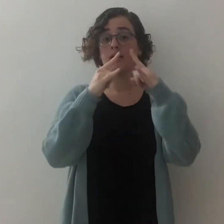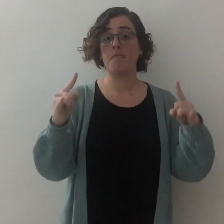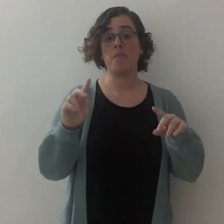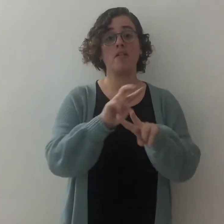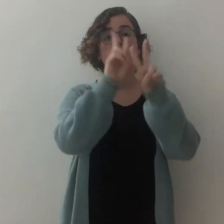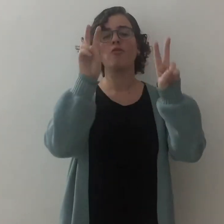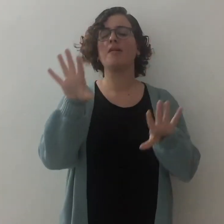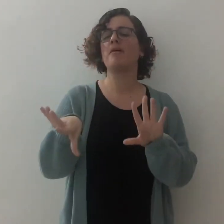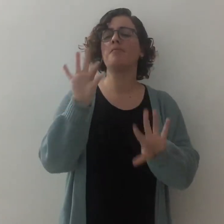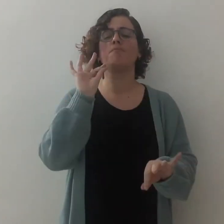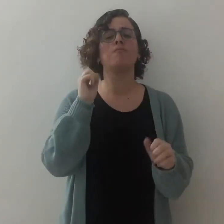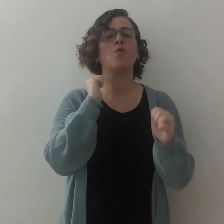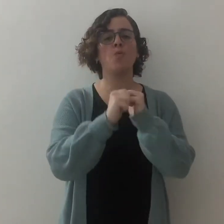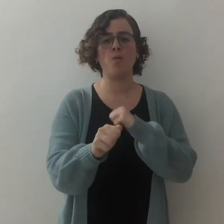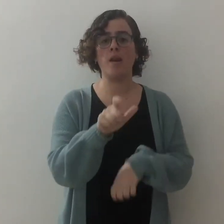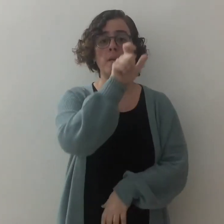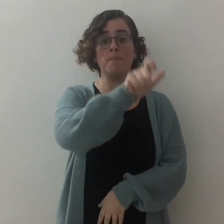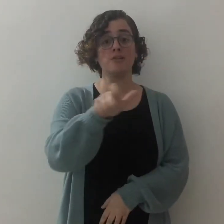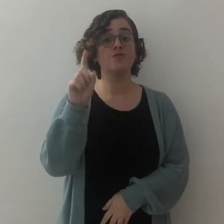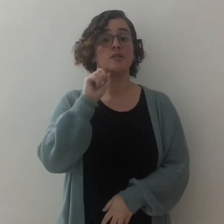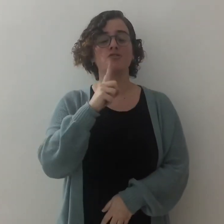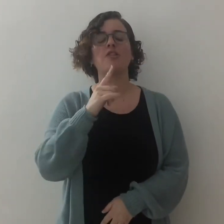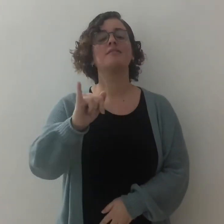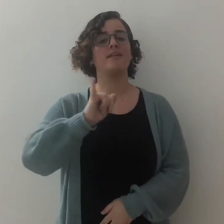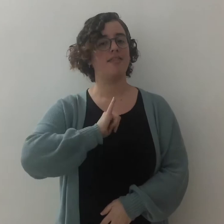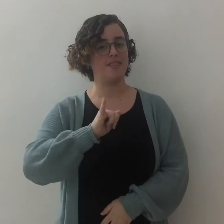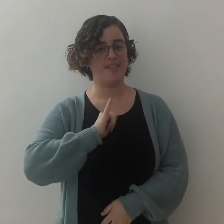y el lema del campamento es el de "las personas sordas y su identidad".